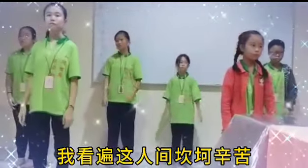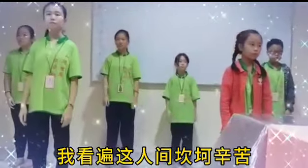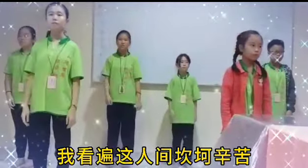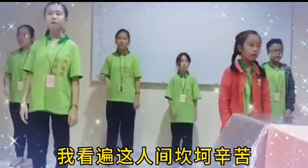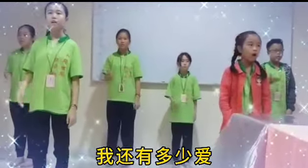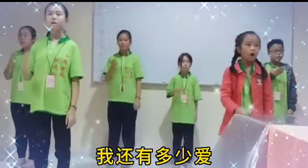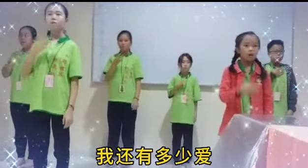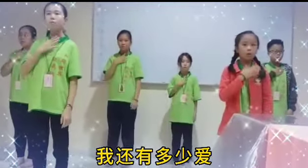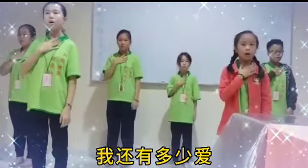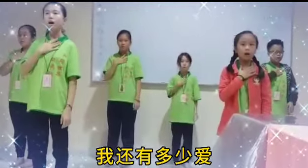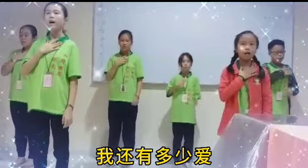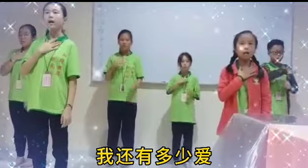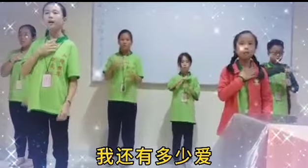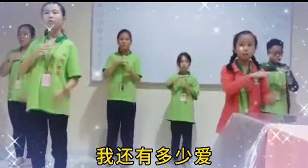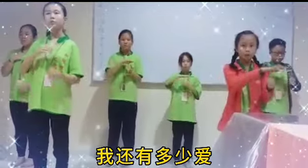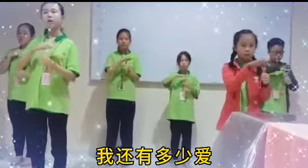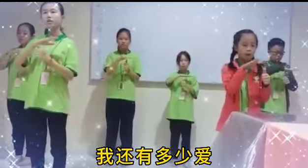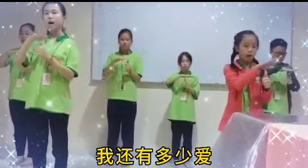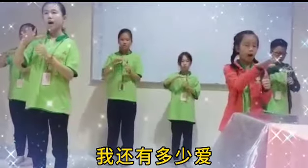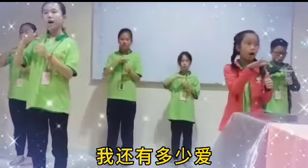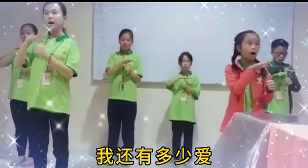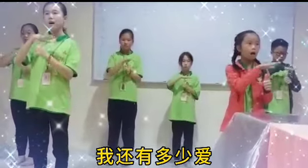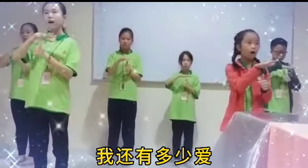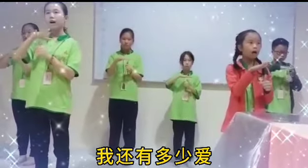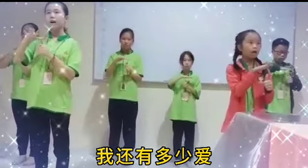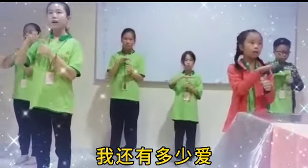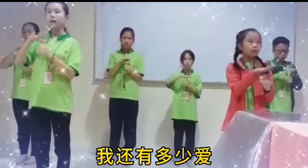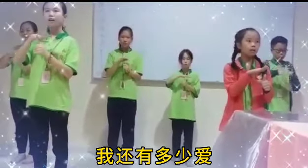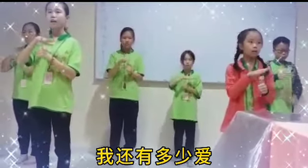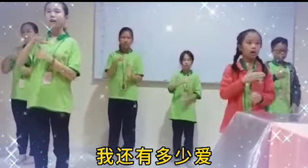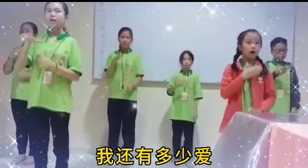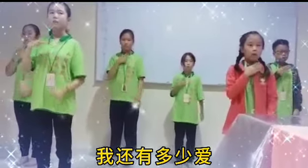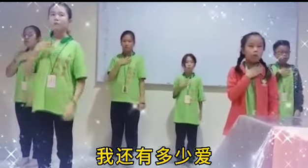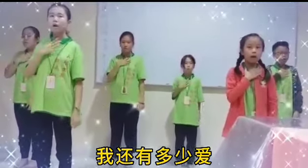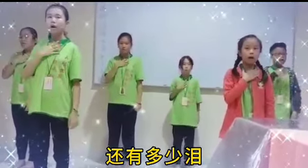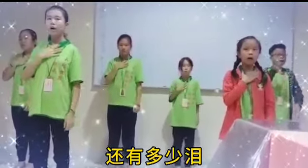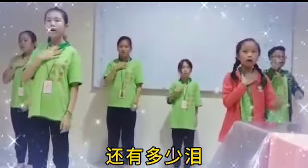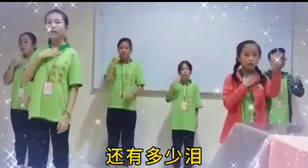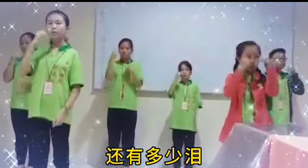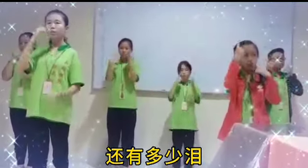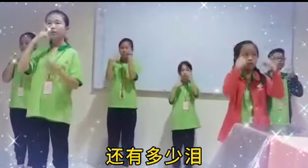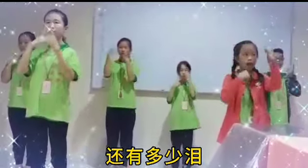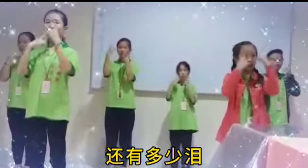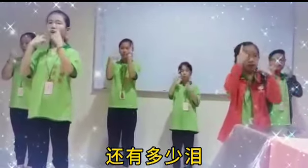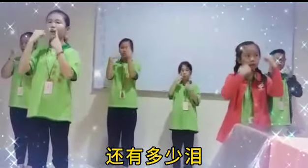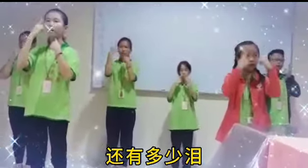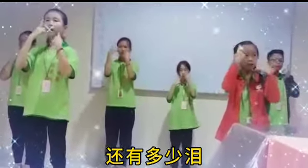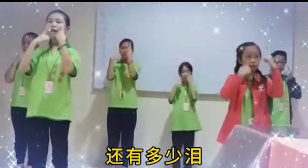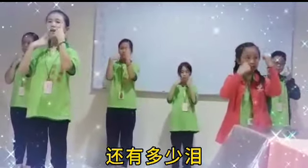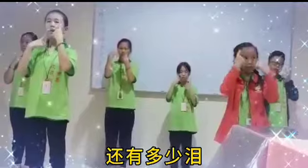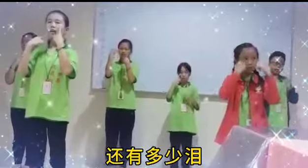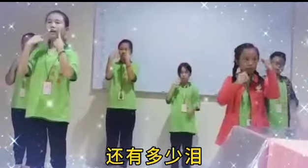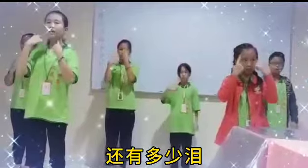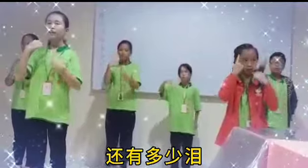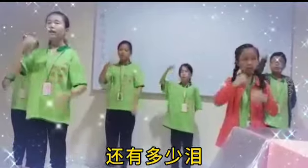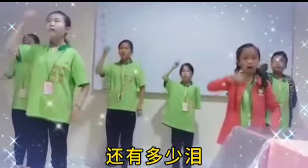我还有多少爱 我还有多少泪